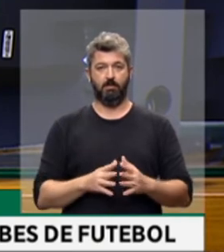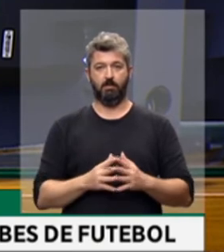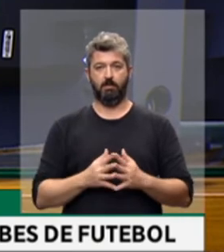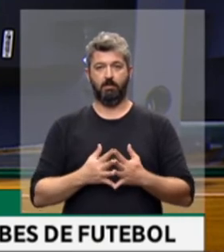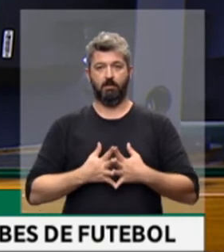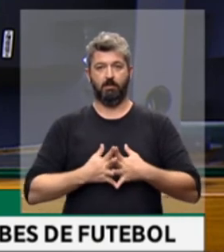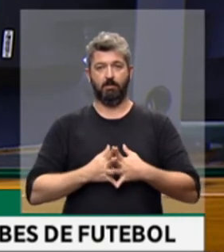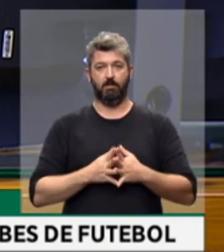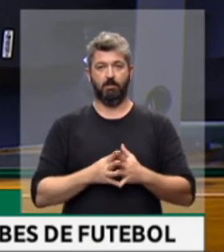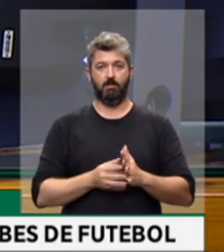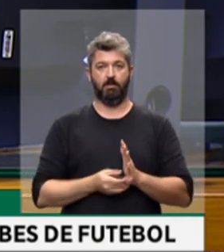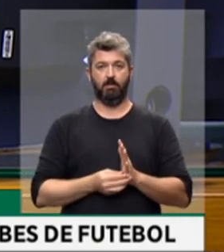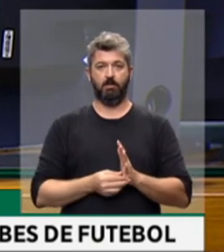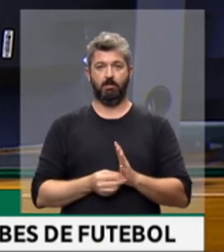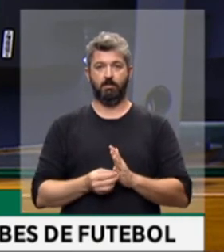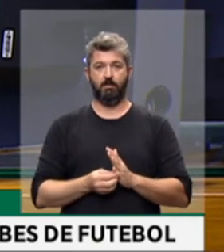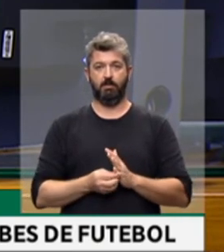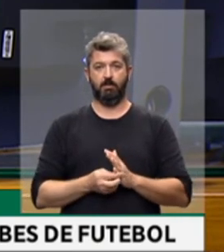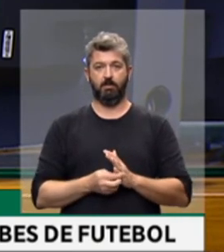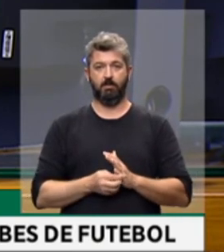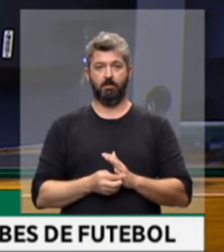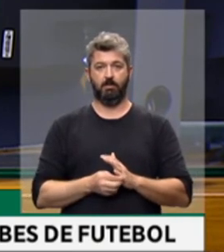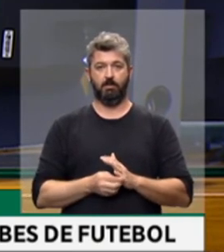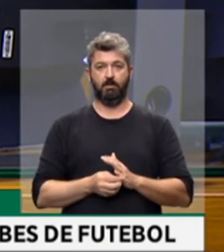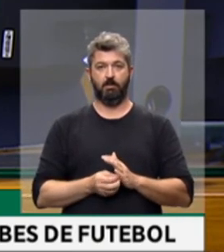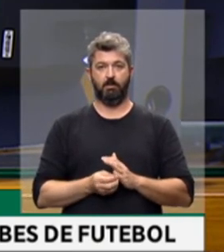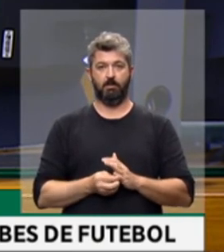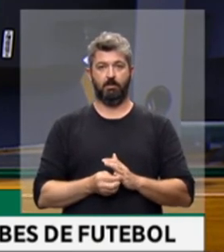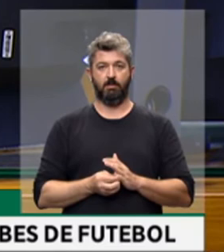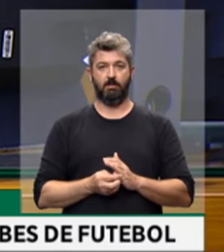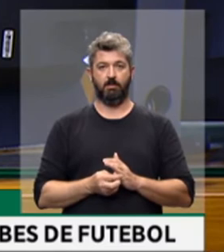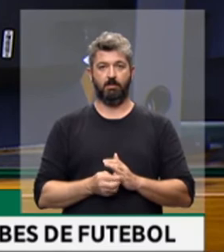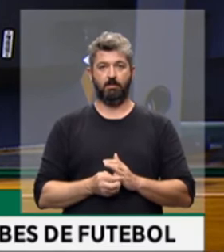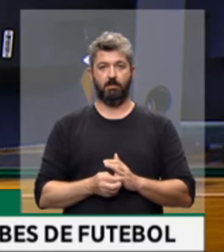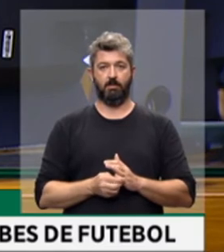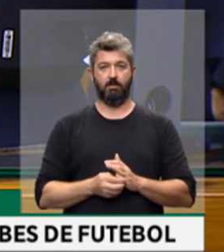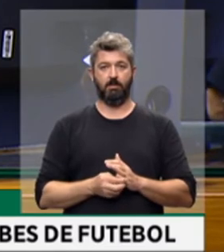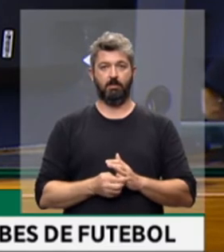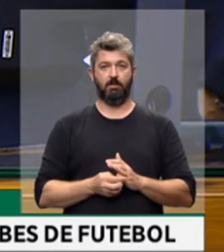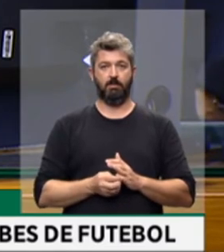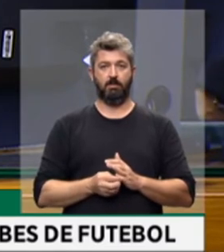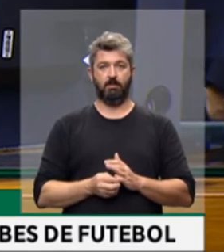PRESIDENTE. -- [PRESIDENTE]: COMO VOTA O NOVO? -- [DEPUTADO]: NOVO NÃO. -- [PRESIDENTE]: COMO VOTA O AVANTE? -- [DEPUTADO]: PTB NÃO,